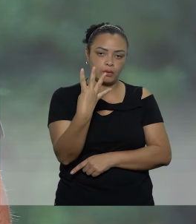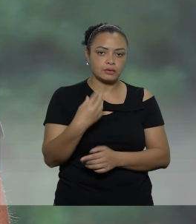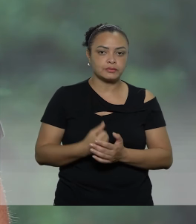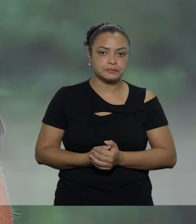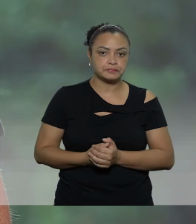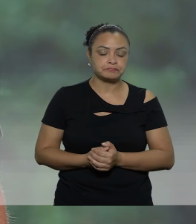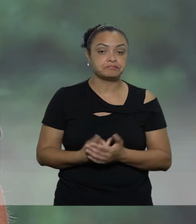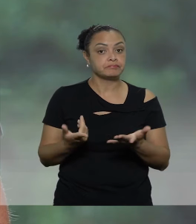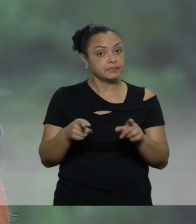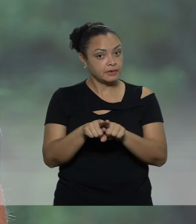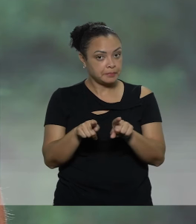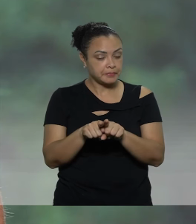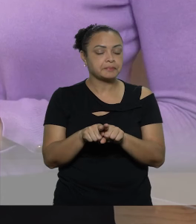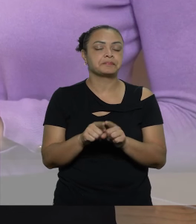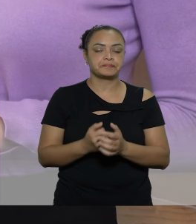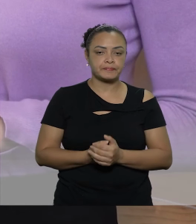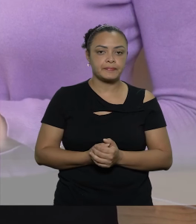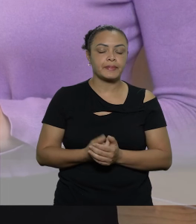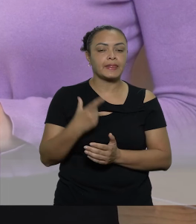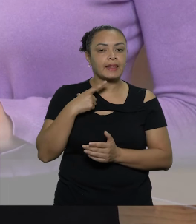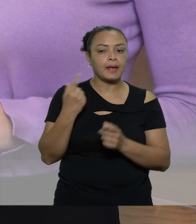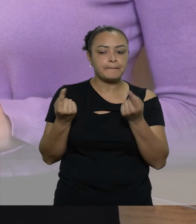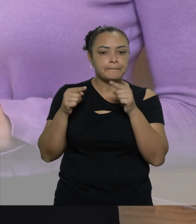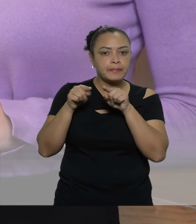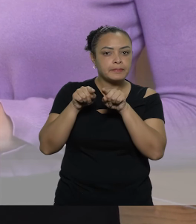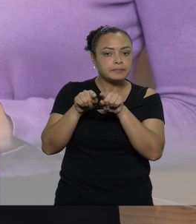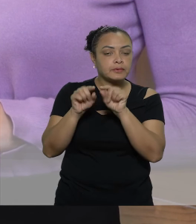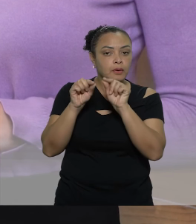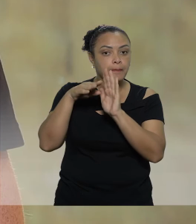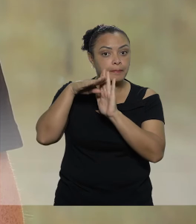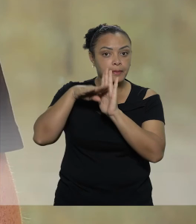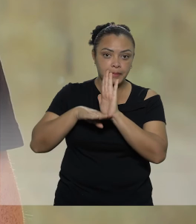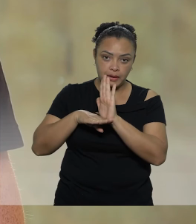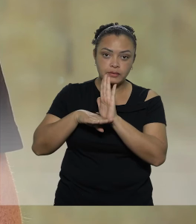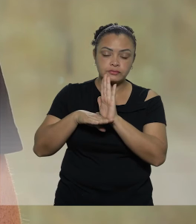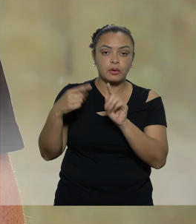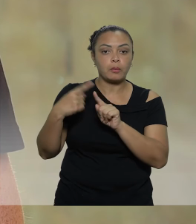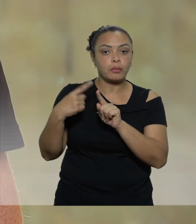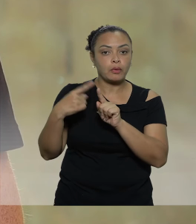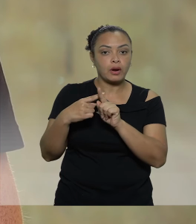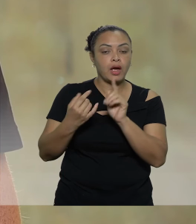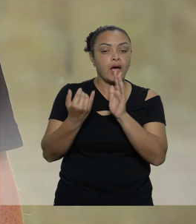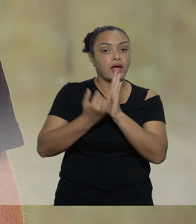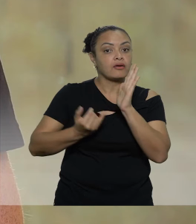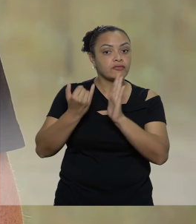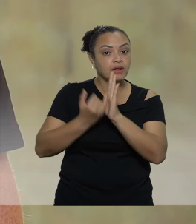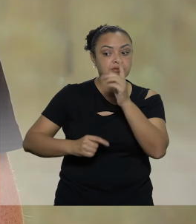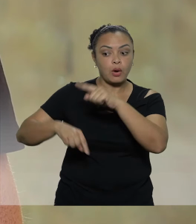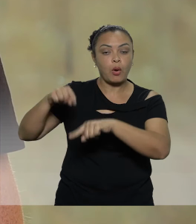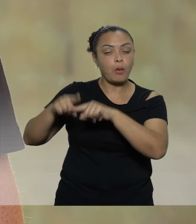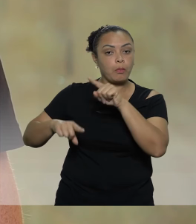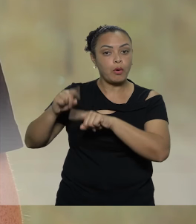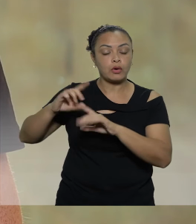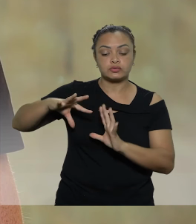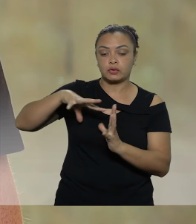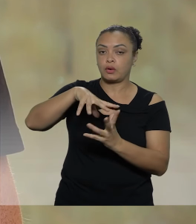Consideramos, ainda, que existe uma assimetria para baixo por conta da transmissão da deflação dos preços de commodities no mercado global.